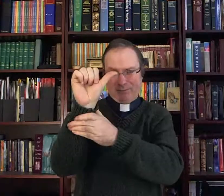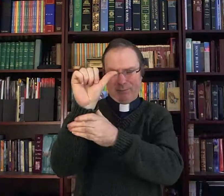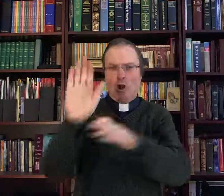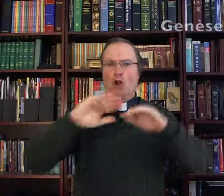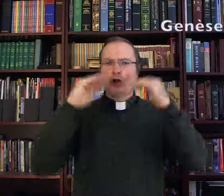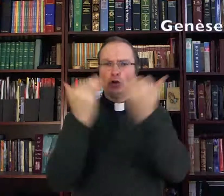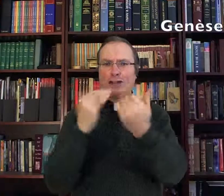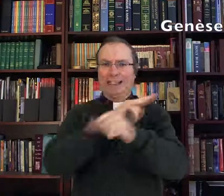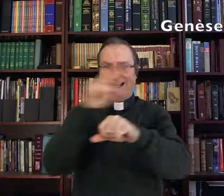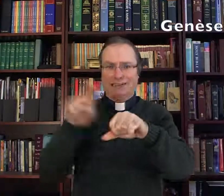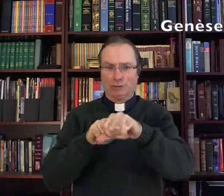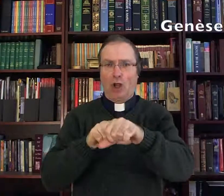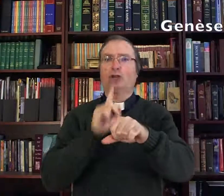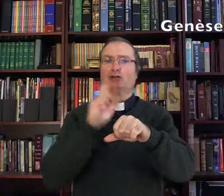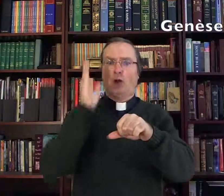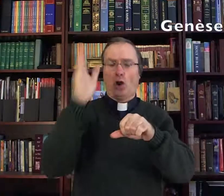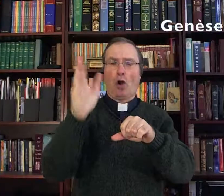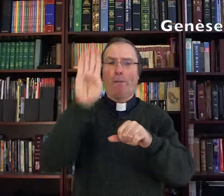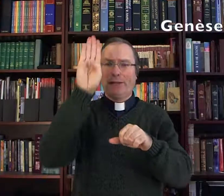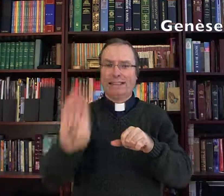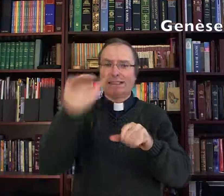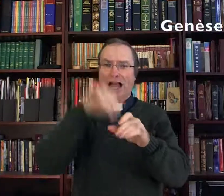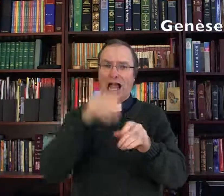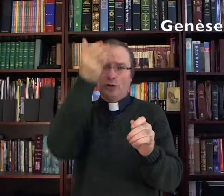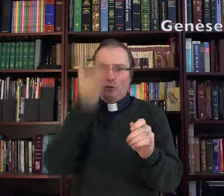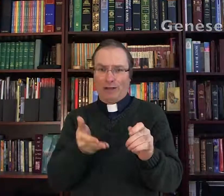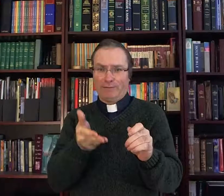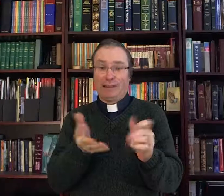Toutes les nations seront bénies en toi!